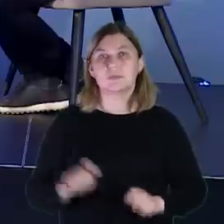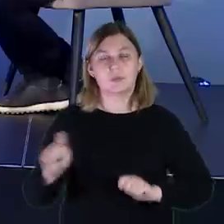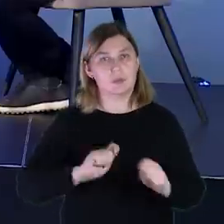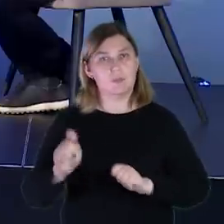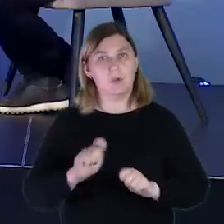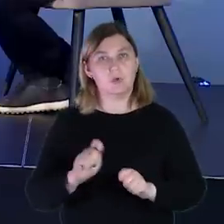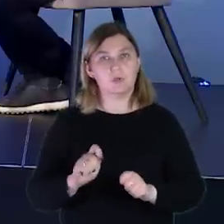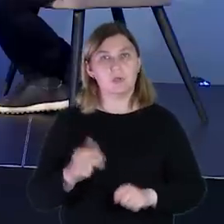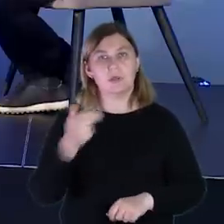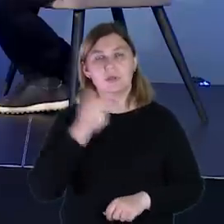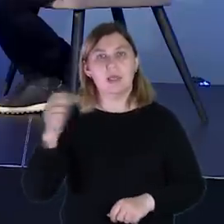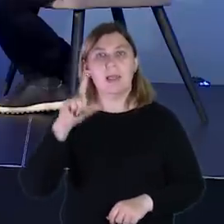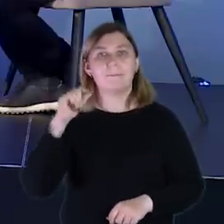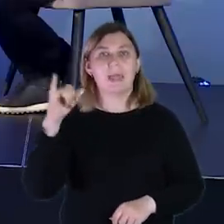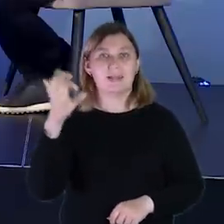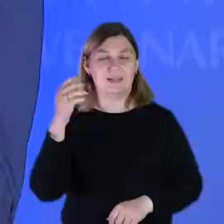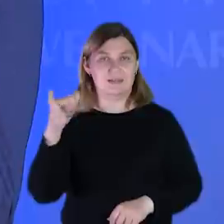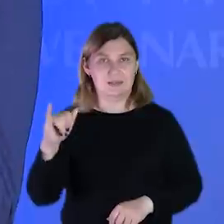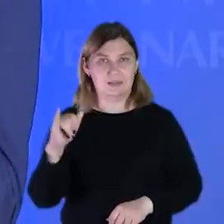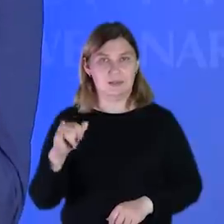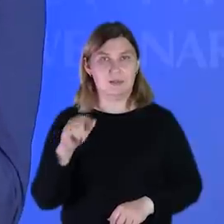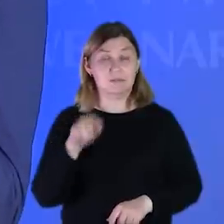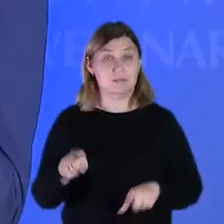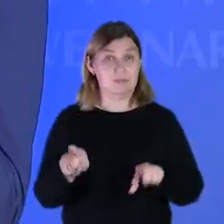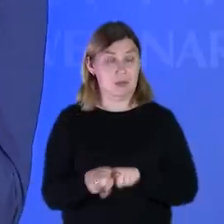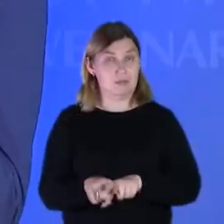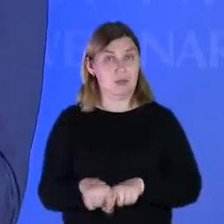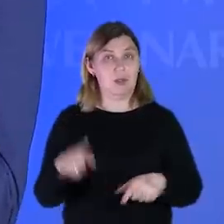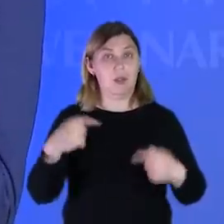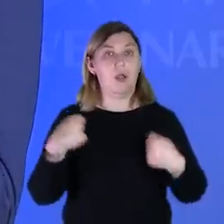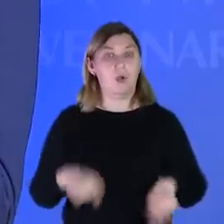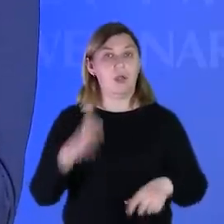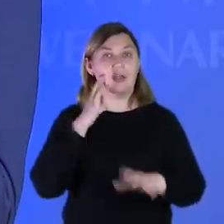Poruszyliśmy temat Sergiusza Piaseckiego, czyli też de facto osobowych źródeł informacji,